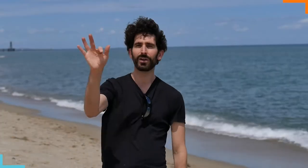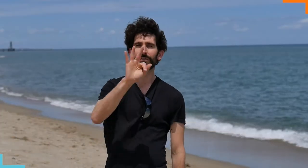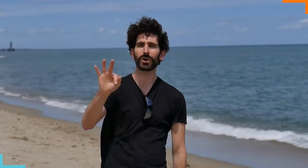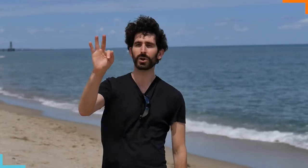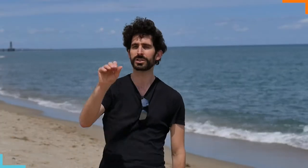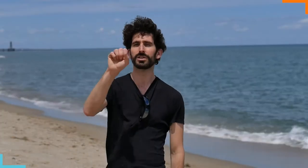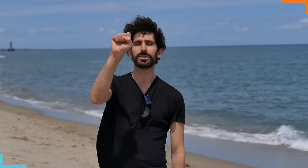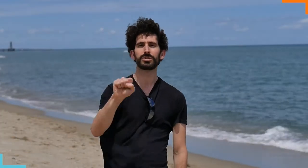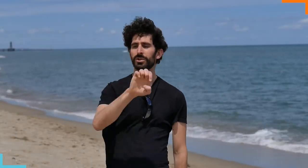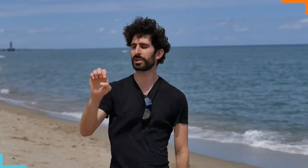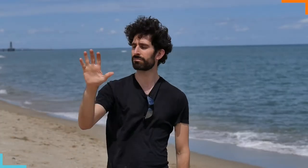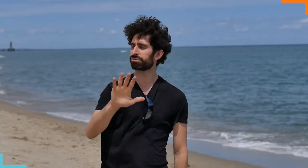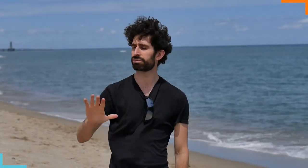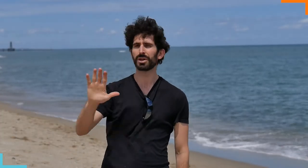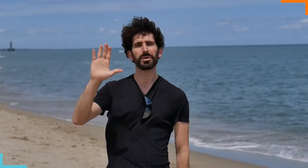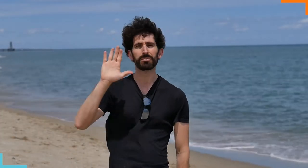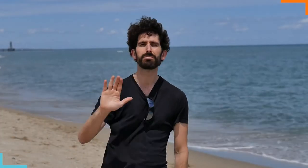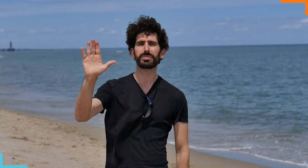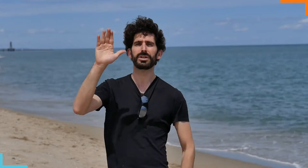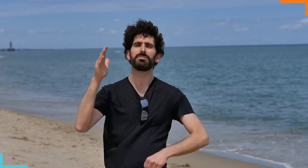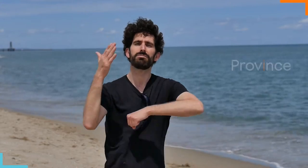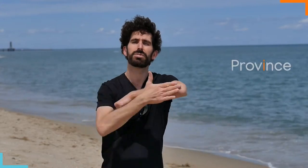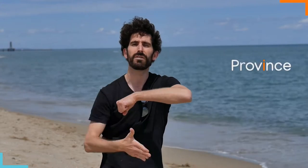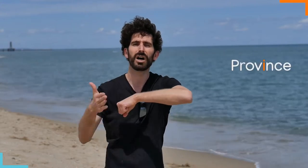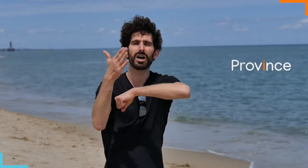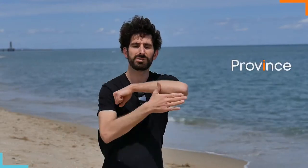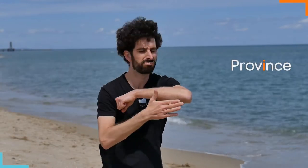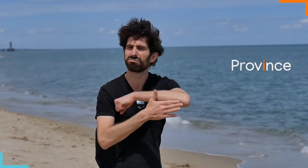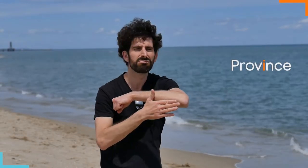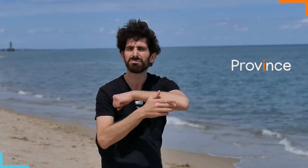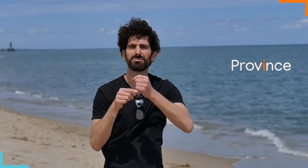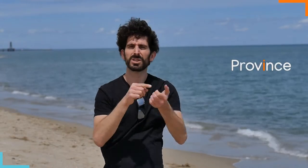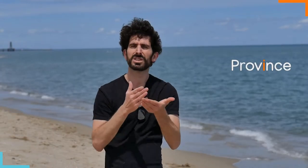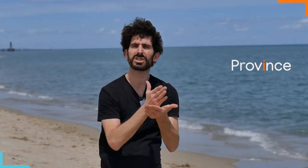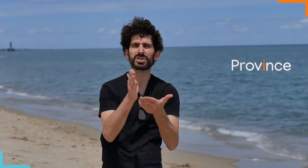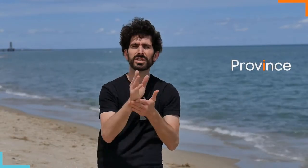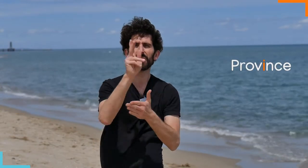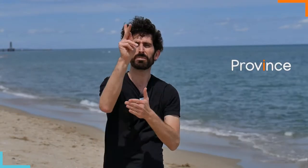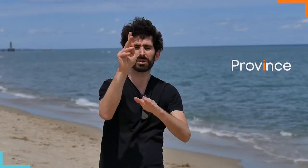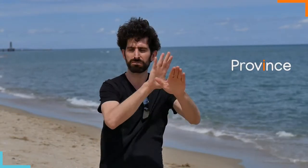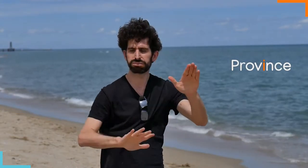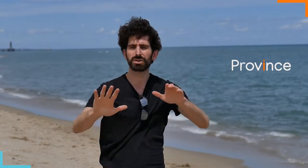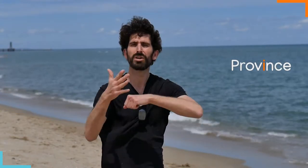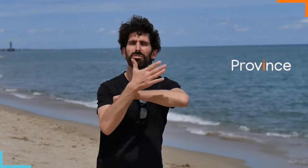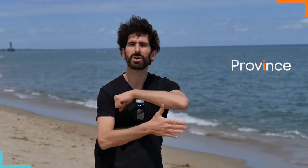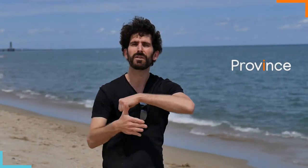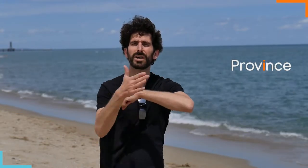Au sud-est de la France, en Province. Non, ça c'est la campagne !